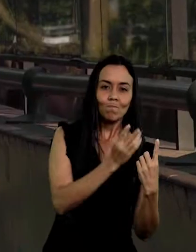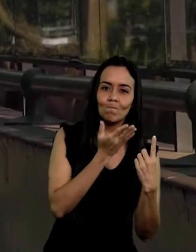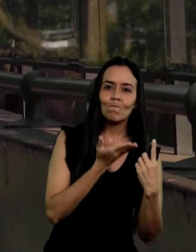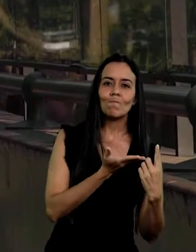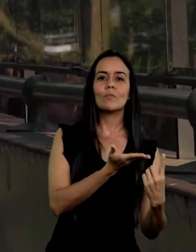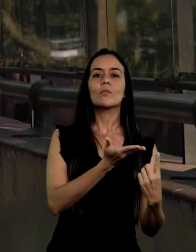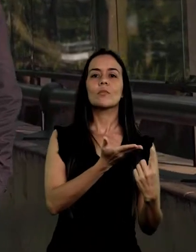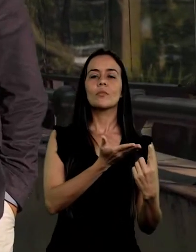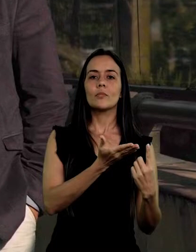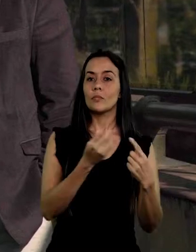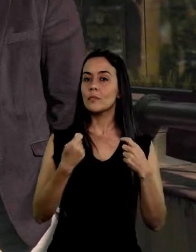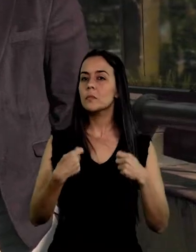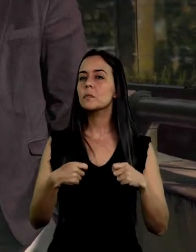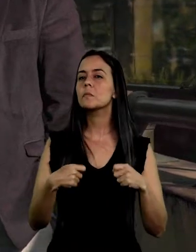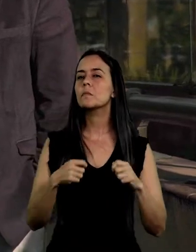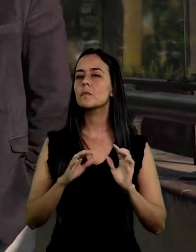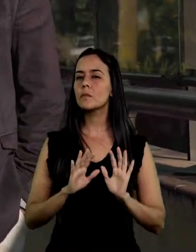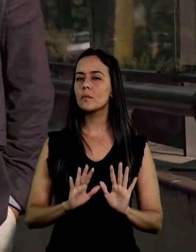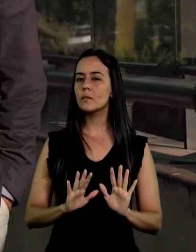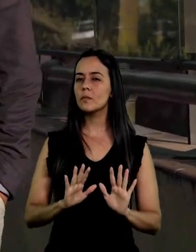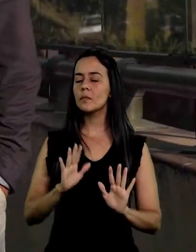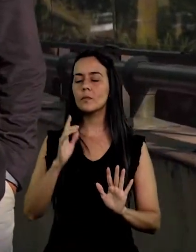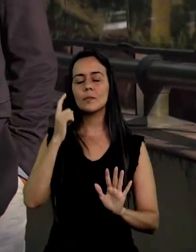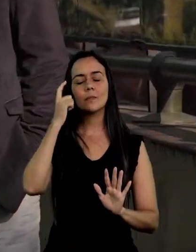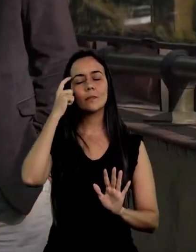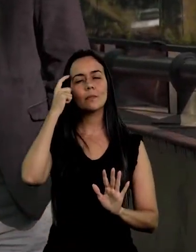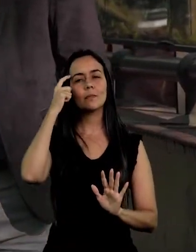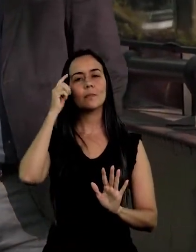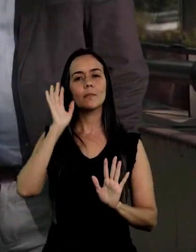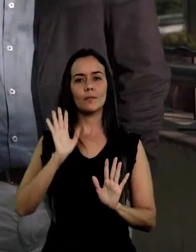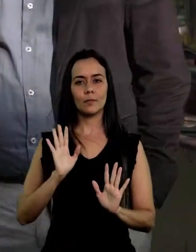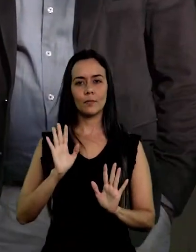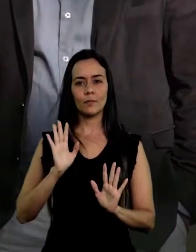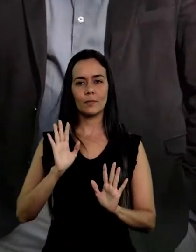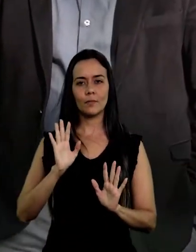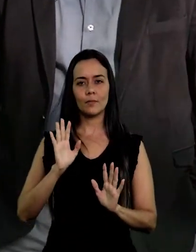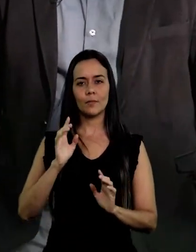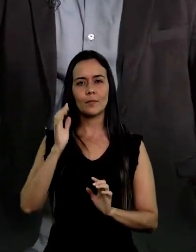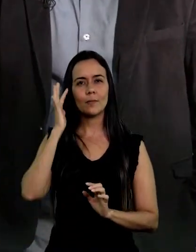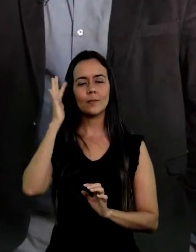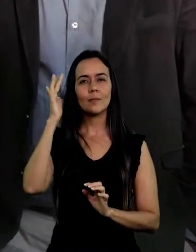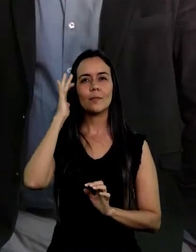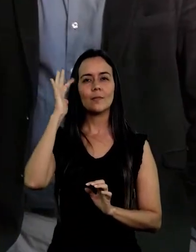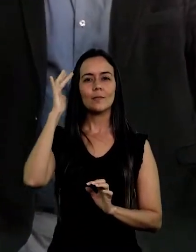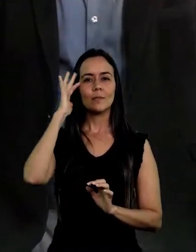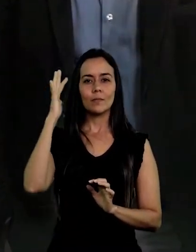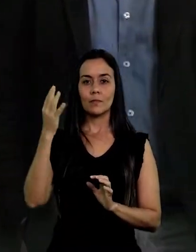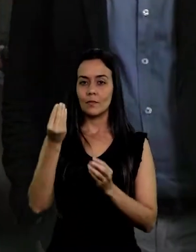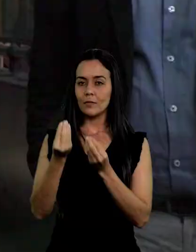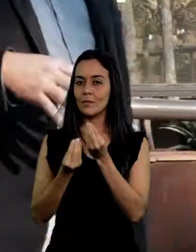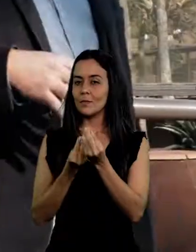A gente ultrapassar essa fase, requer a proteção de todos.